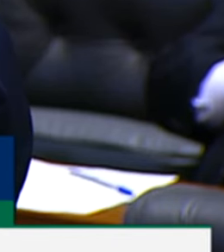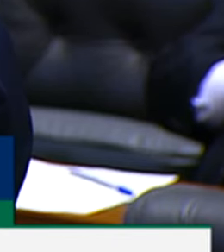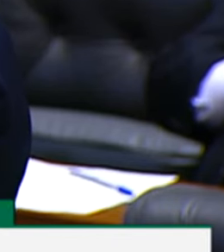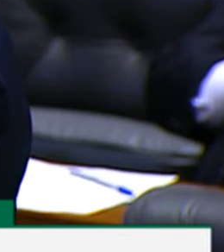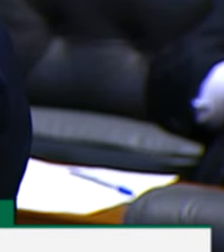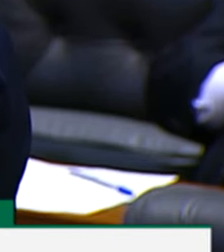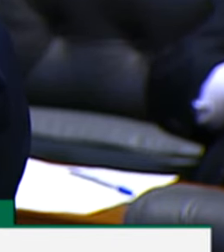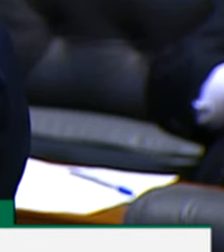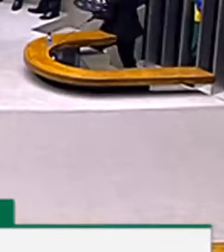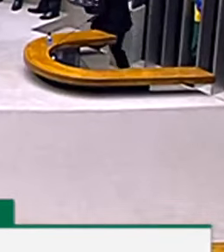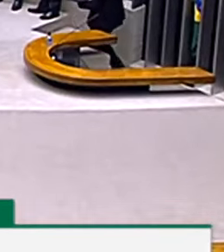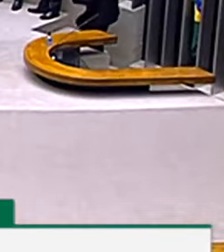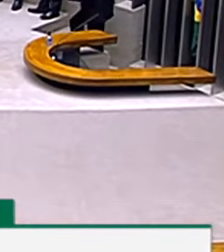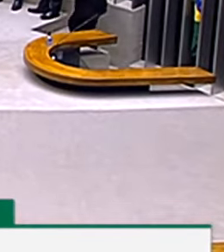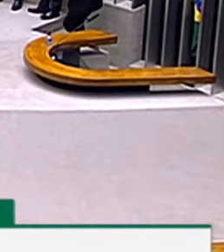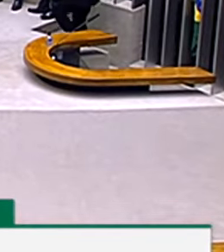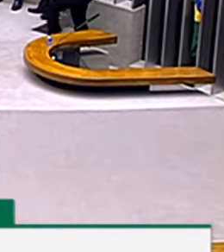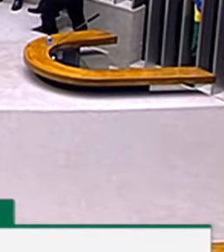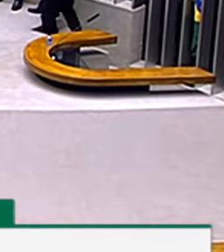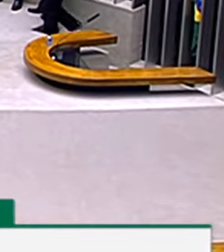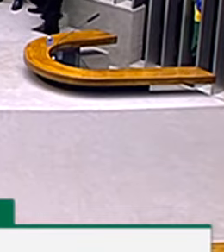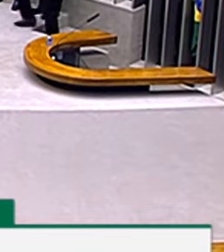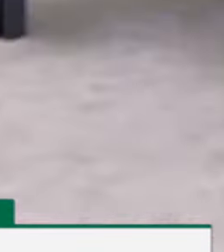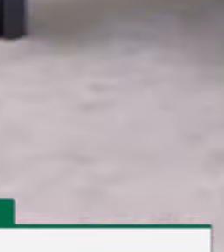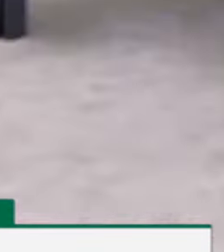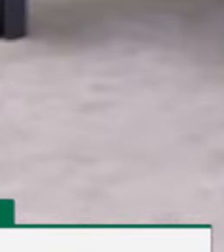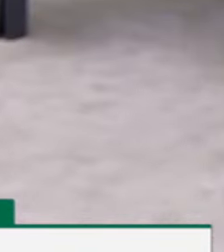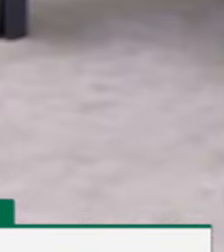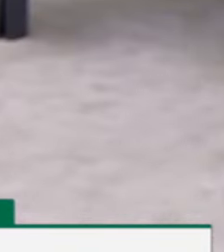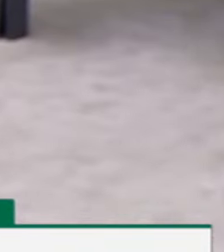LEVANTAR QUEM É O CULPADO DE CADA VEZ MAIS EXISTIR ATOS DE CORRUPÇÃO, NÃO ADIANTA ISSO... APONTAR OS ERROS DE